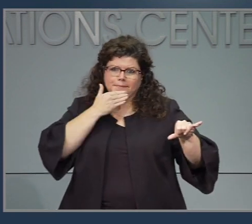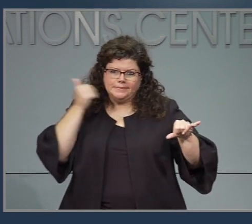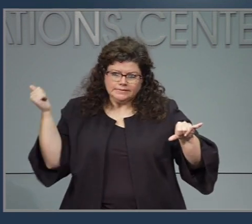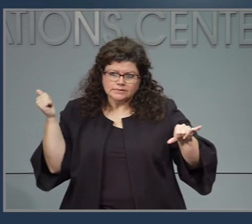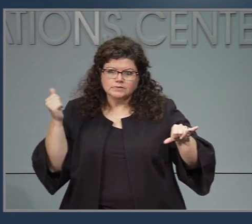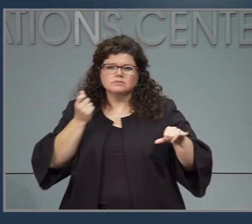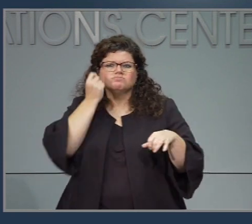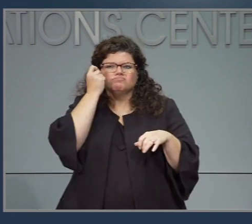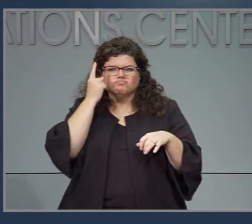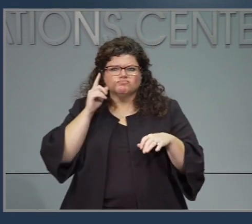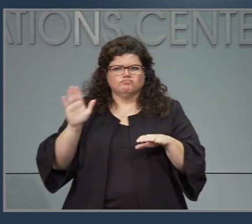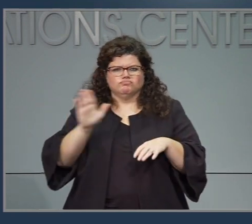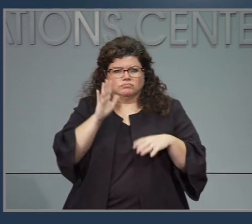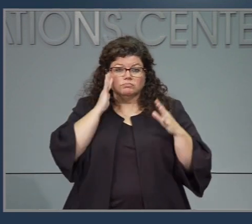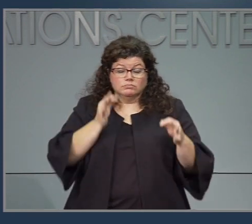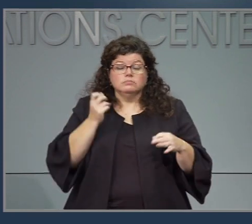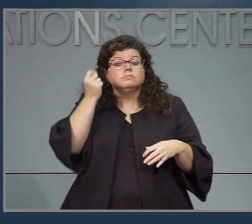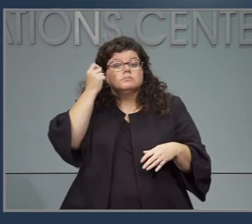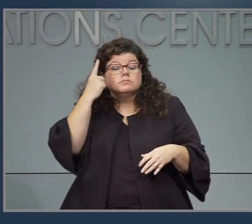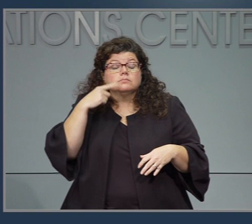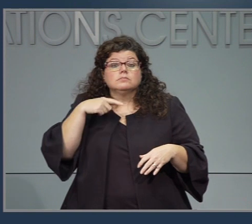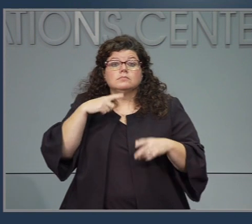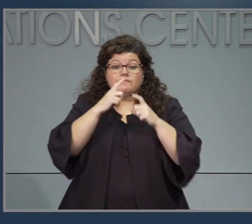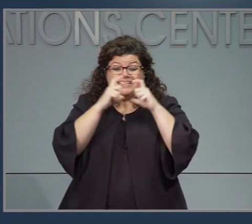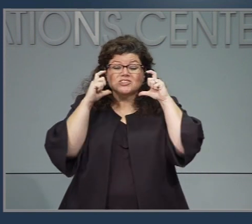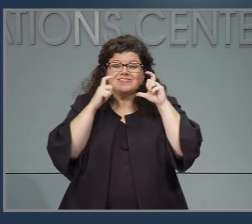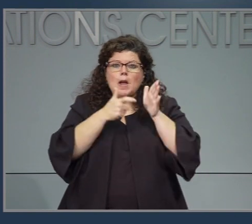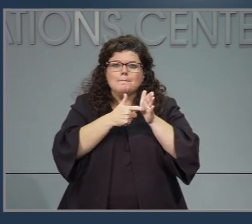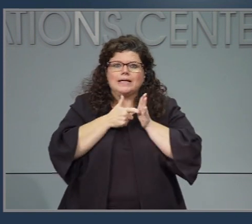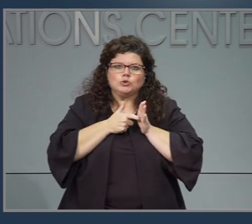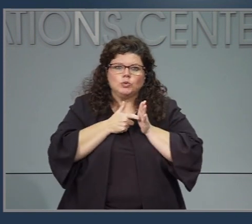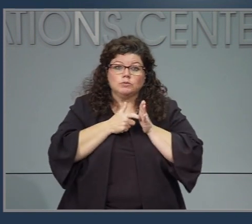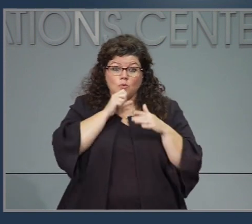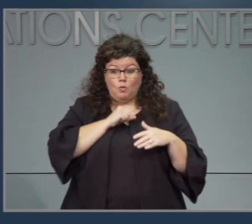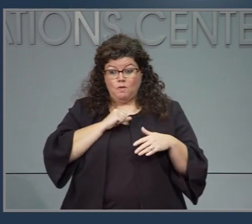con sus decisiones para todo mundo. Es obligatorio utilizar